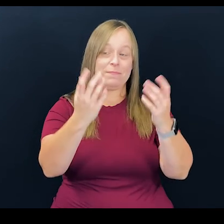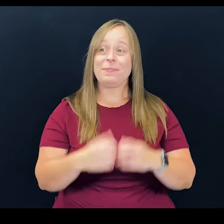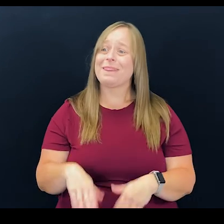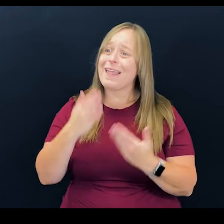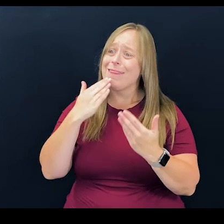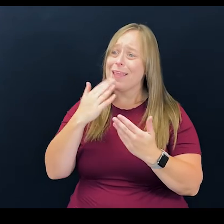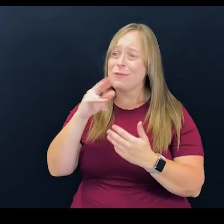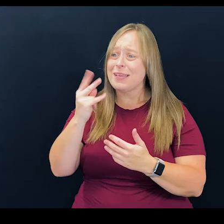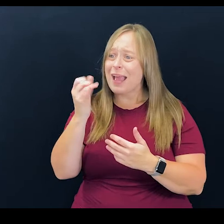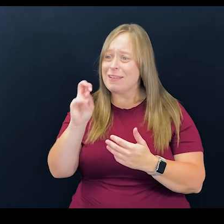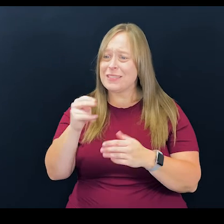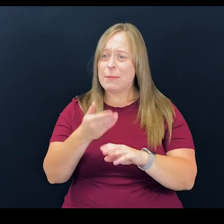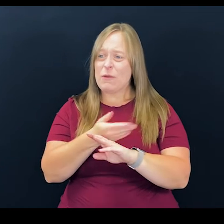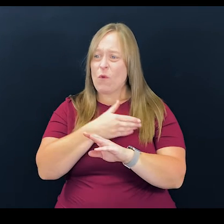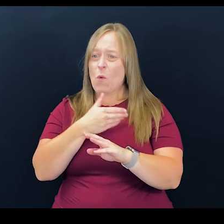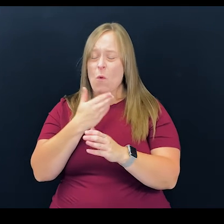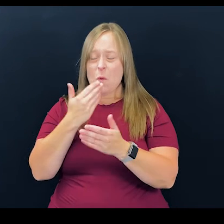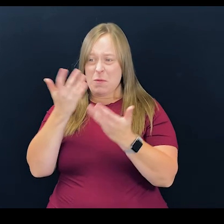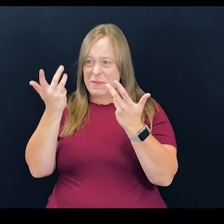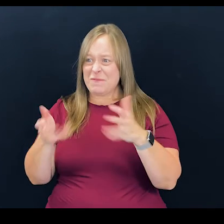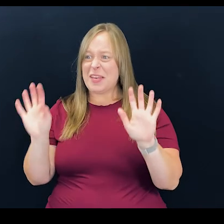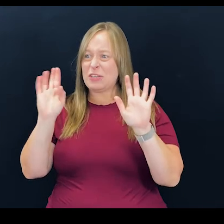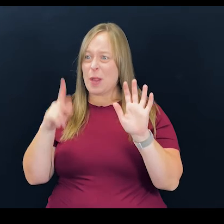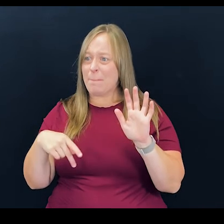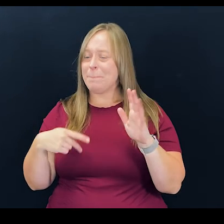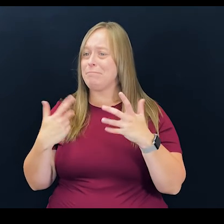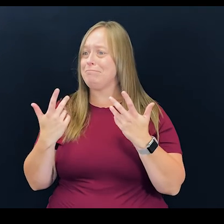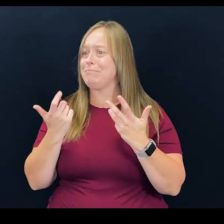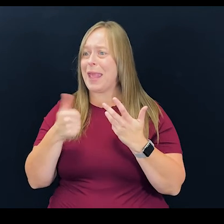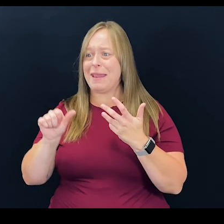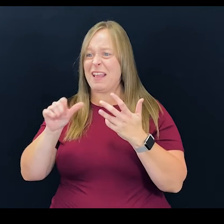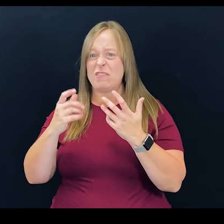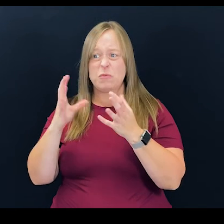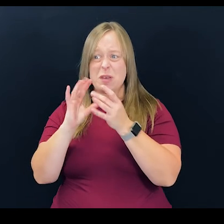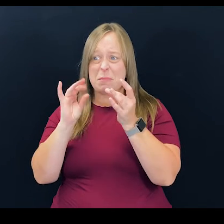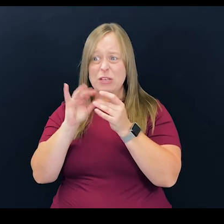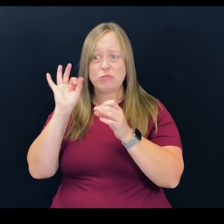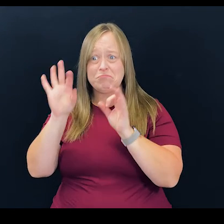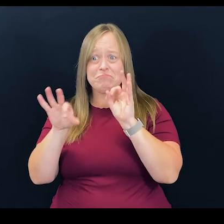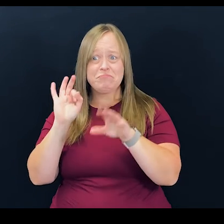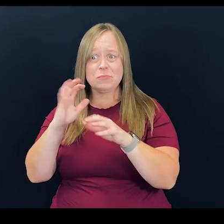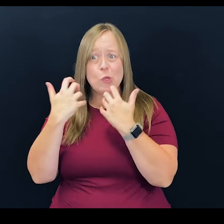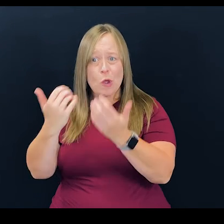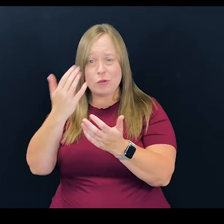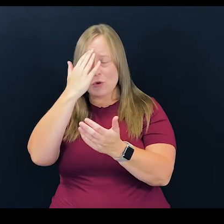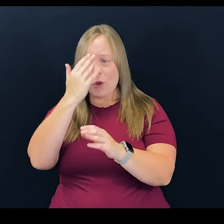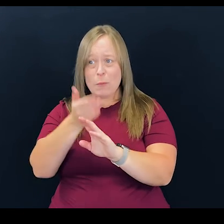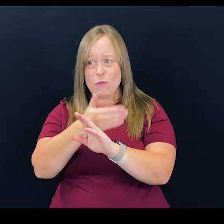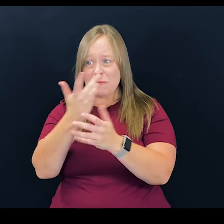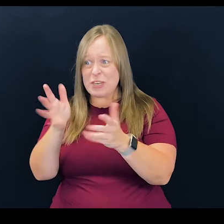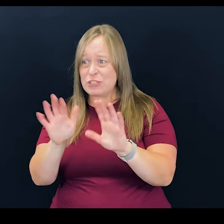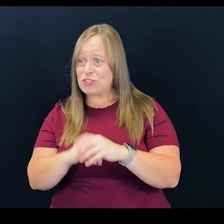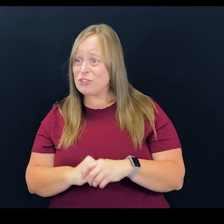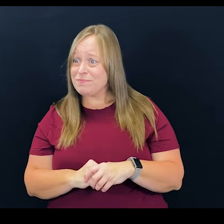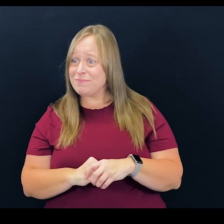Gracias, Nelson, y antes de despedirnos, ¿hay algo más que te gustaría que nuestra audiencia supiera sobre el LatinFest?